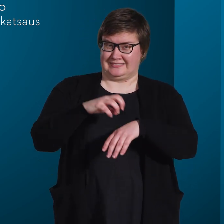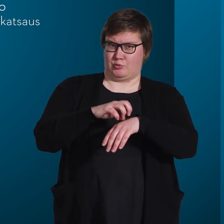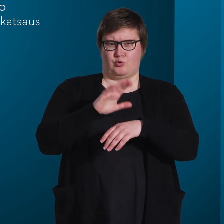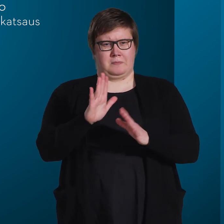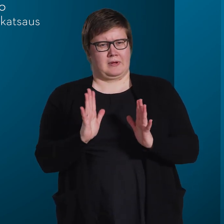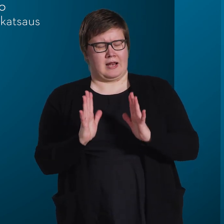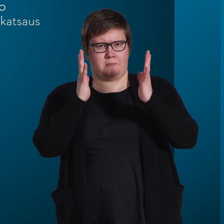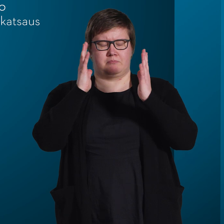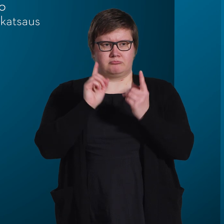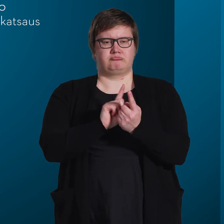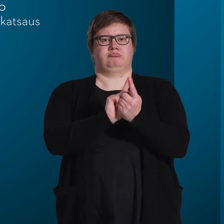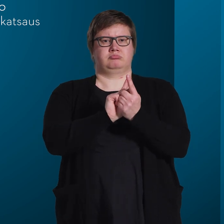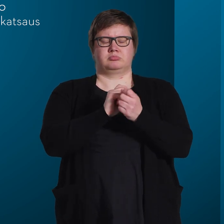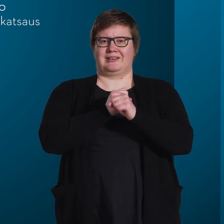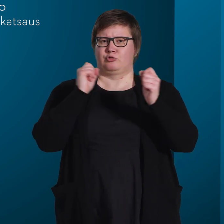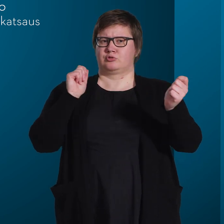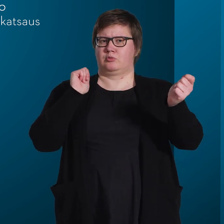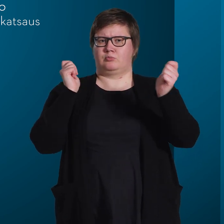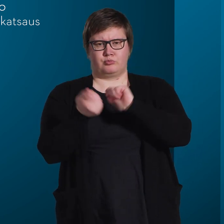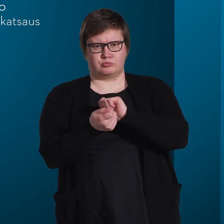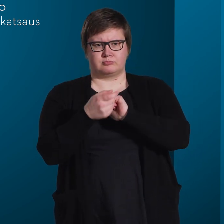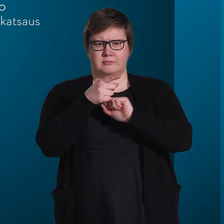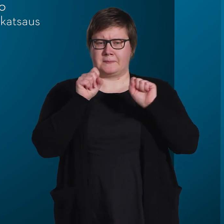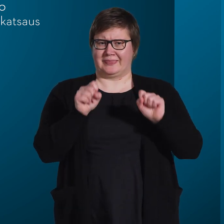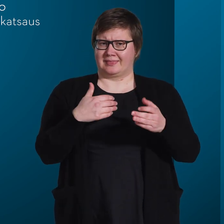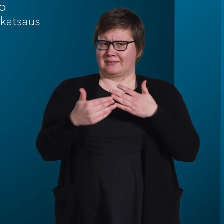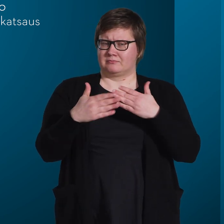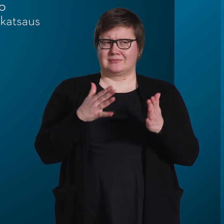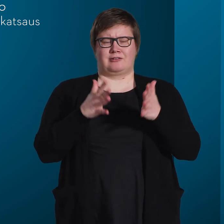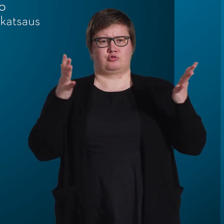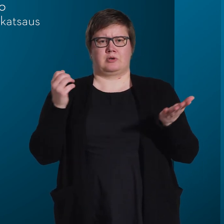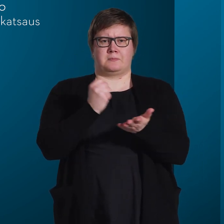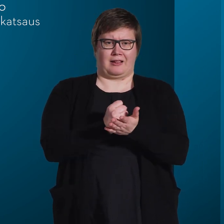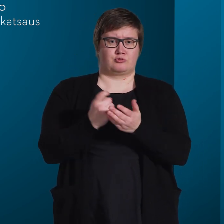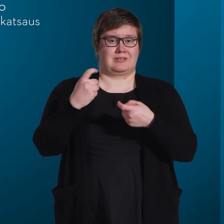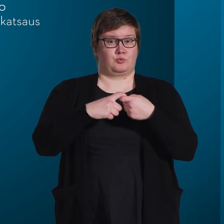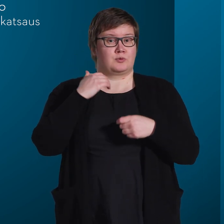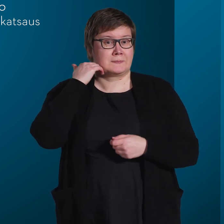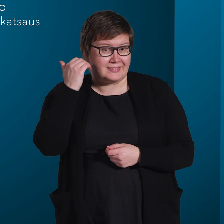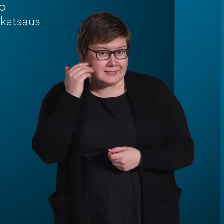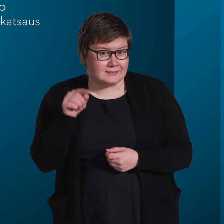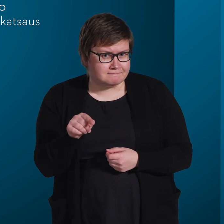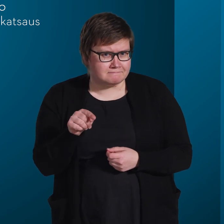Sirkun elämää kohtaa iso käänne, ja hänen täytyy tehdä iso päätös Betin kannalta.